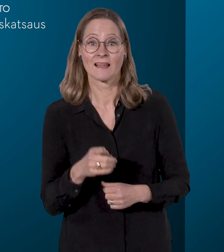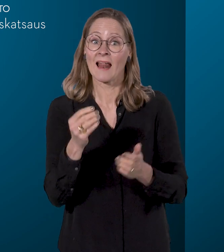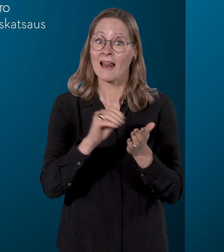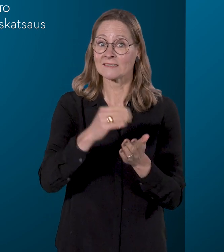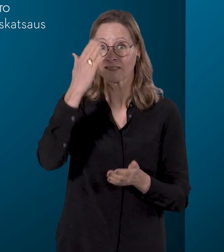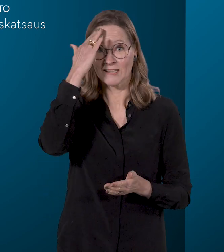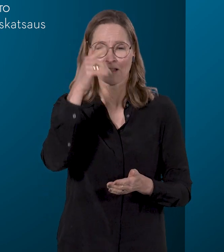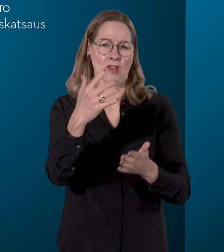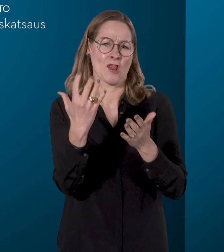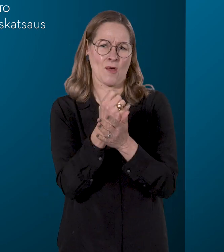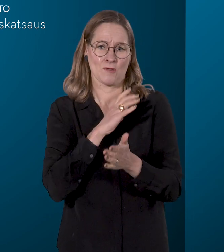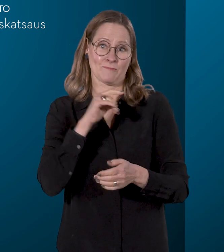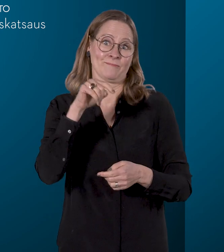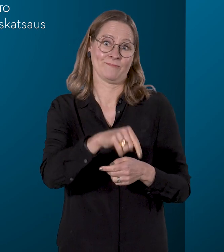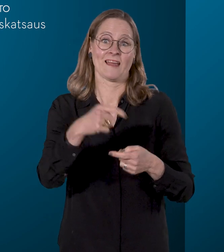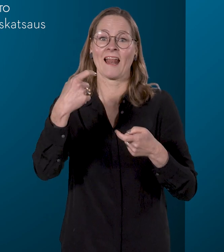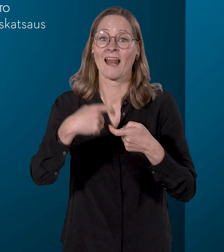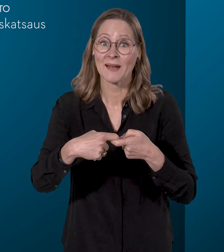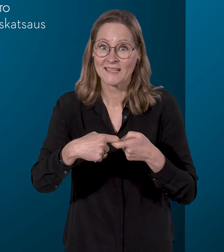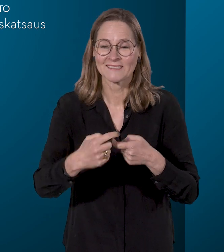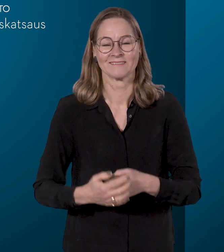Lisätietoja löydät oheisesta linkistä.